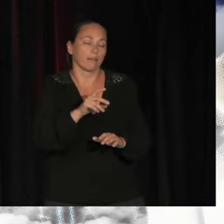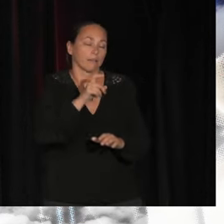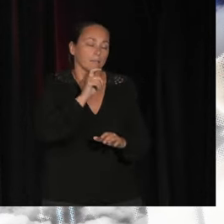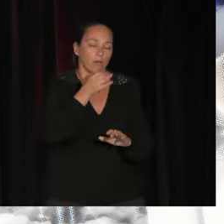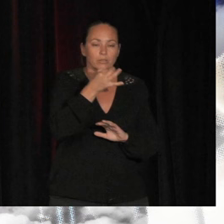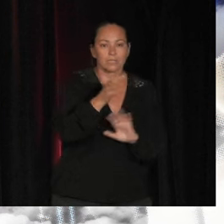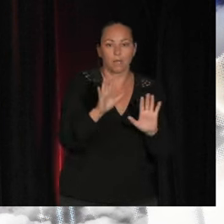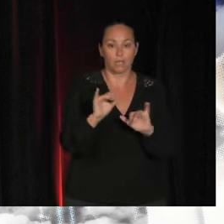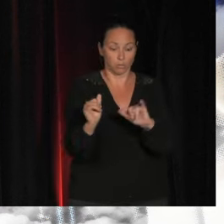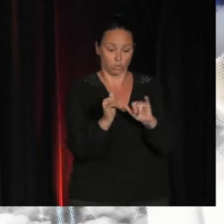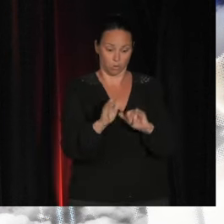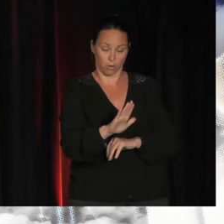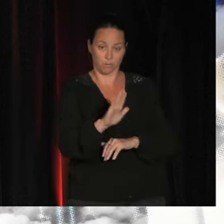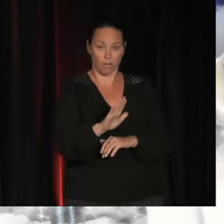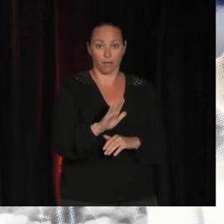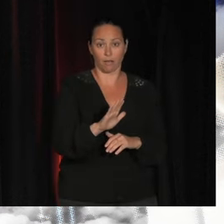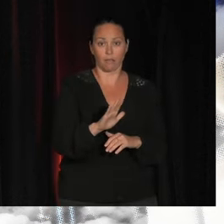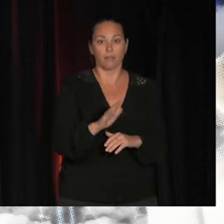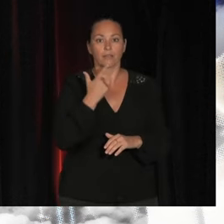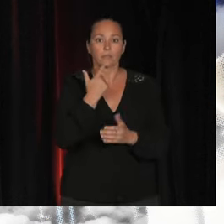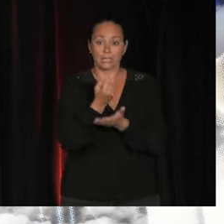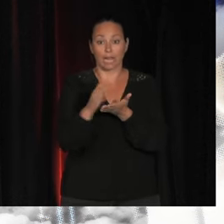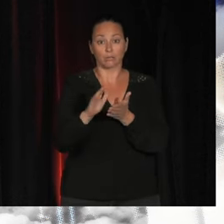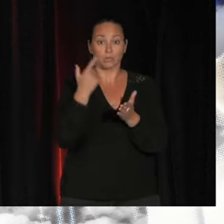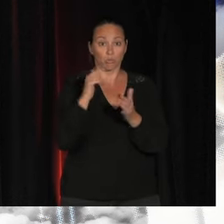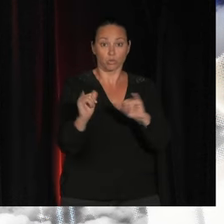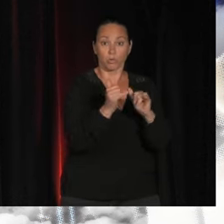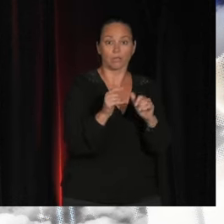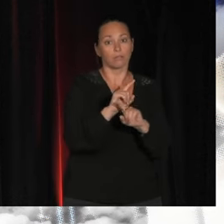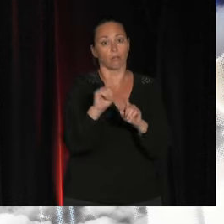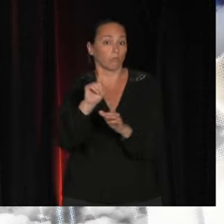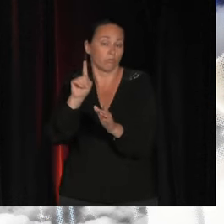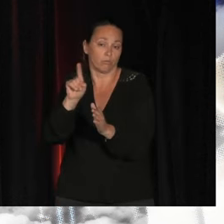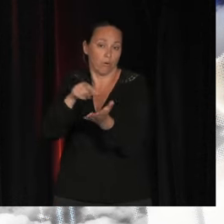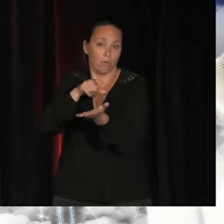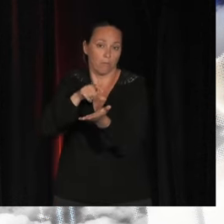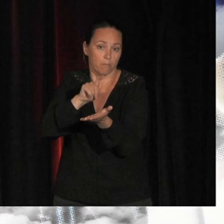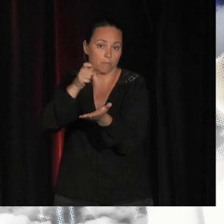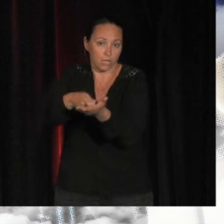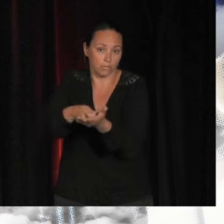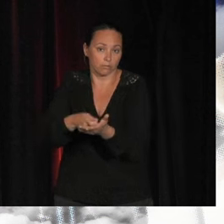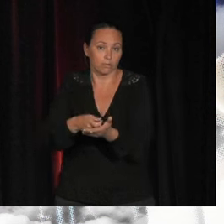surprenant que ce soit un jeu comme ça, qui n'était pas en free to play, qui était payable, en premium, comme on dit, il était à 40 euros